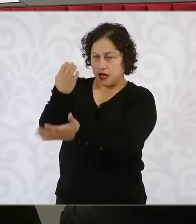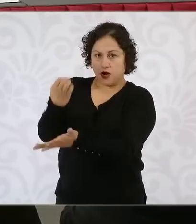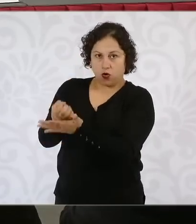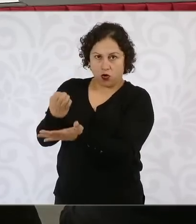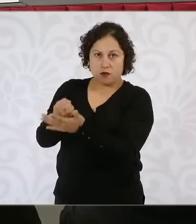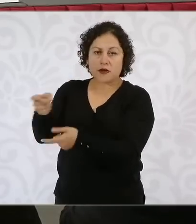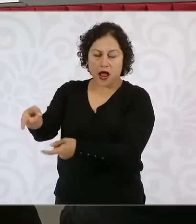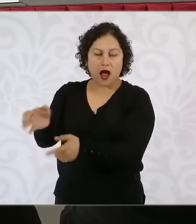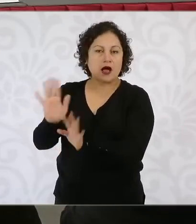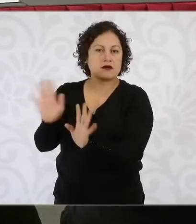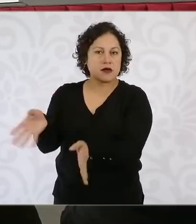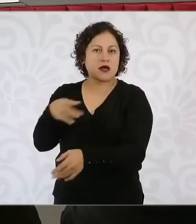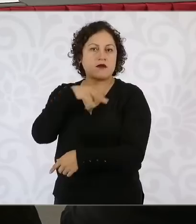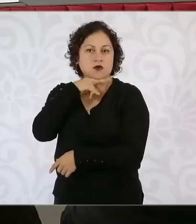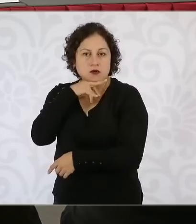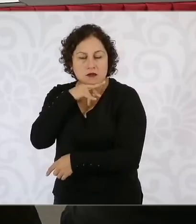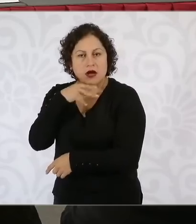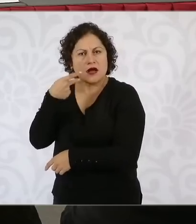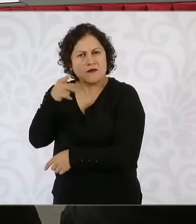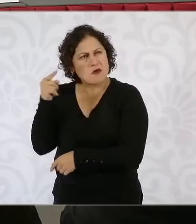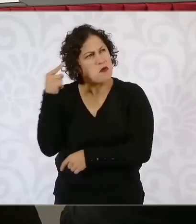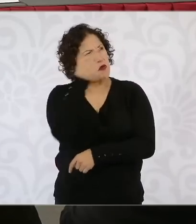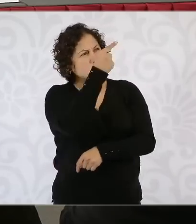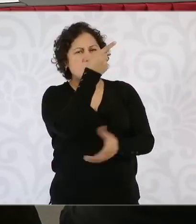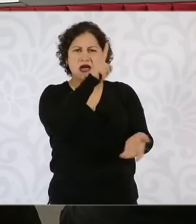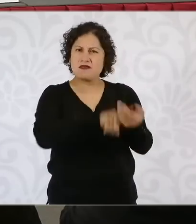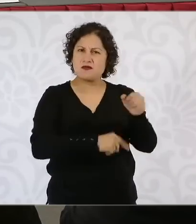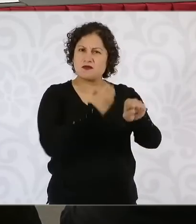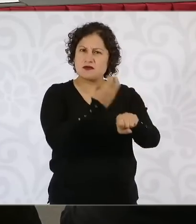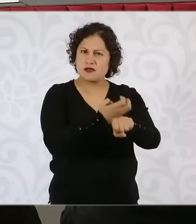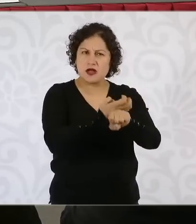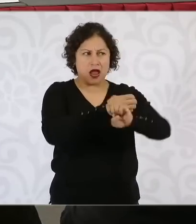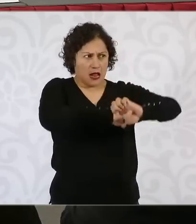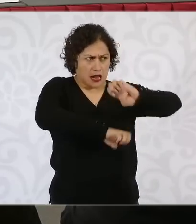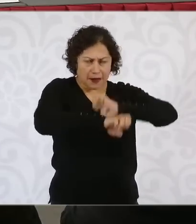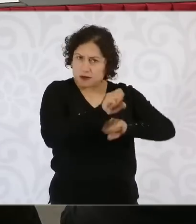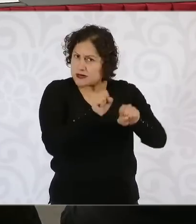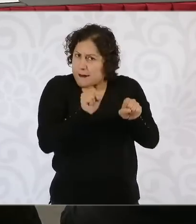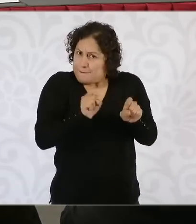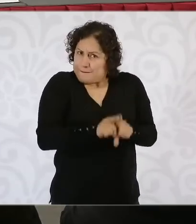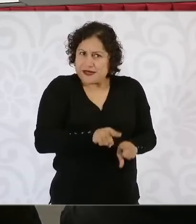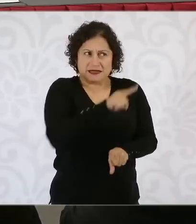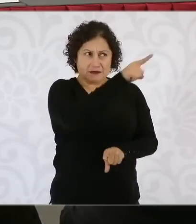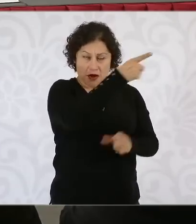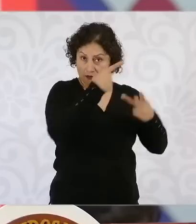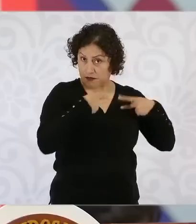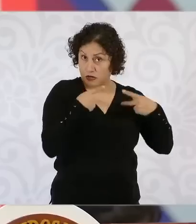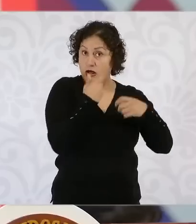en Estados Unidos ya y estas manifestaciones de los propios eh empresarios estadounidenses de de